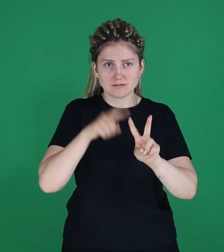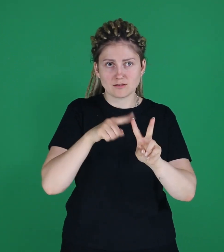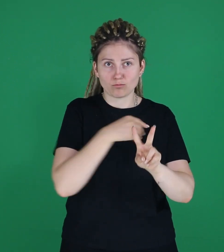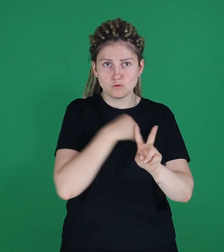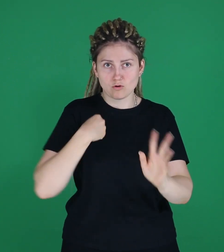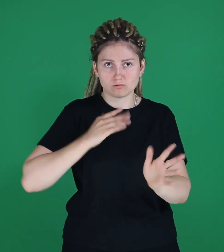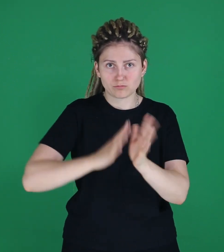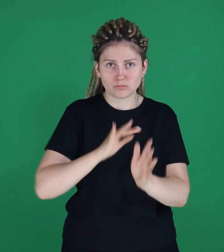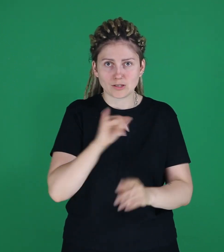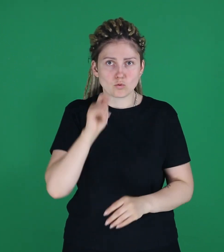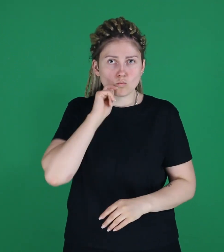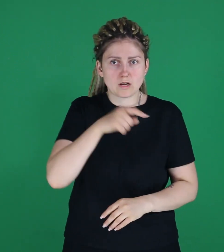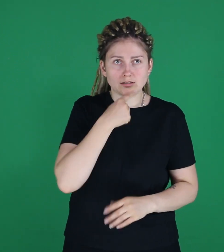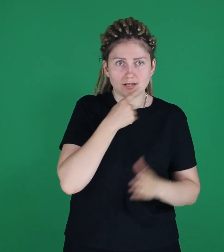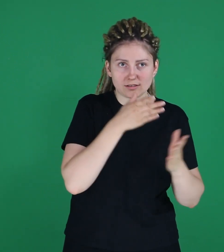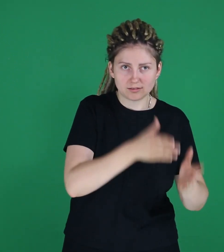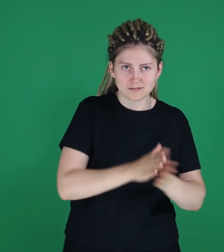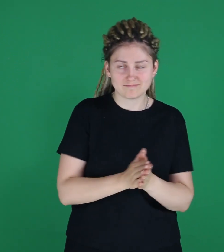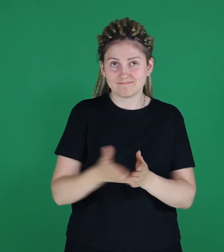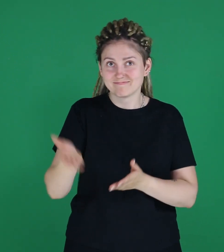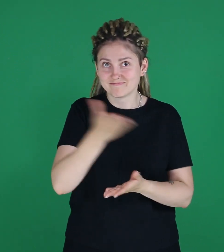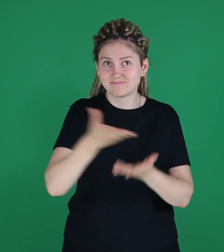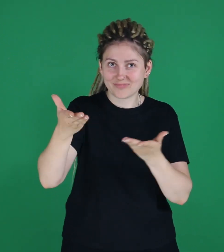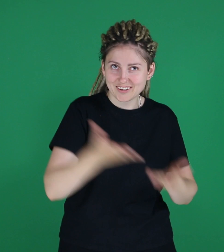Польська жестова мова та українська жестова мова. Ласкаво просимо.